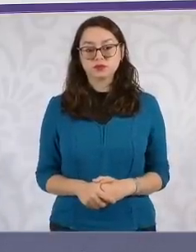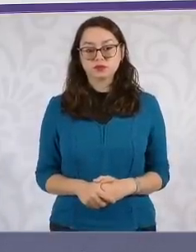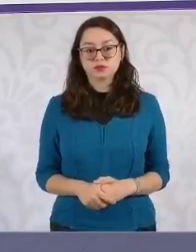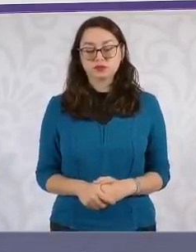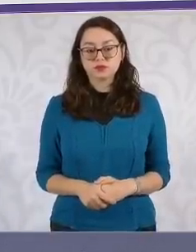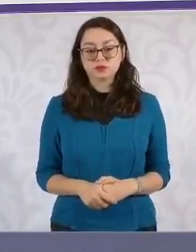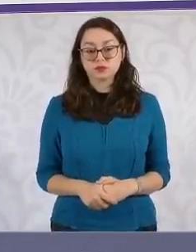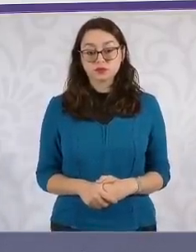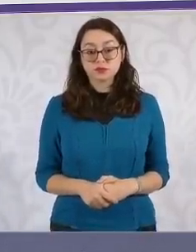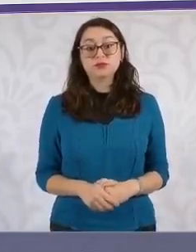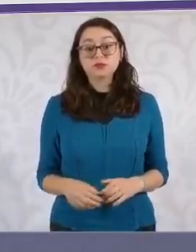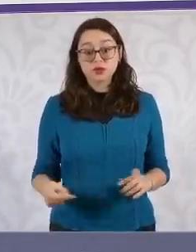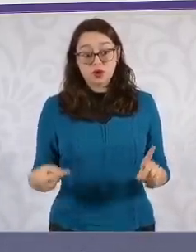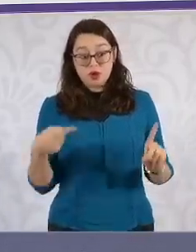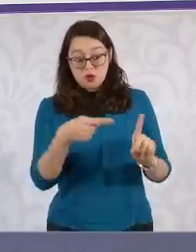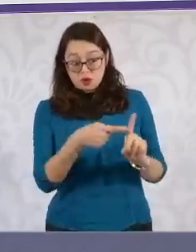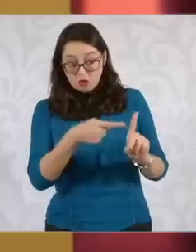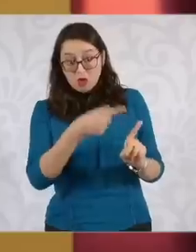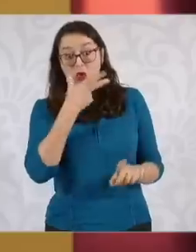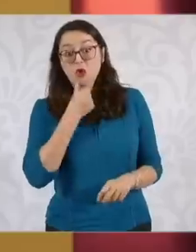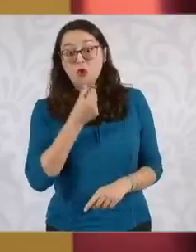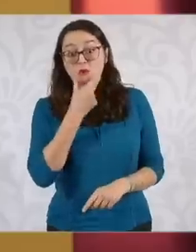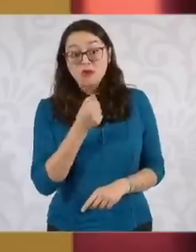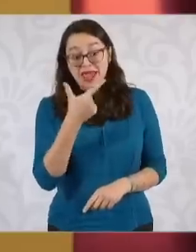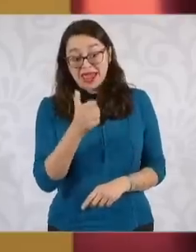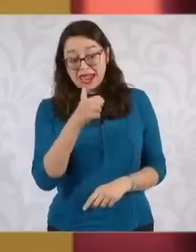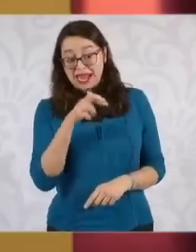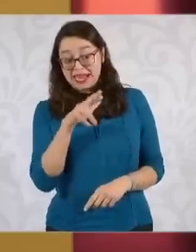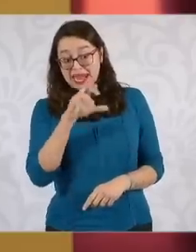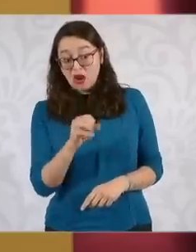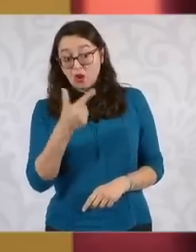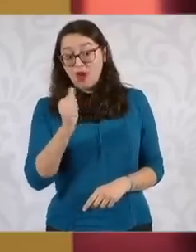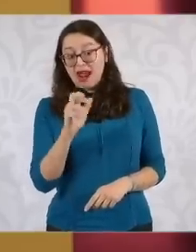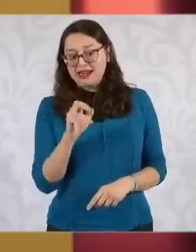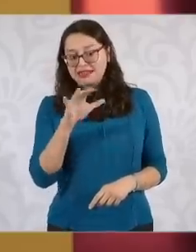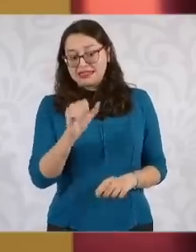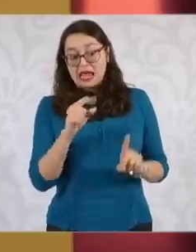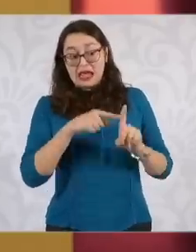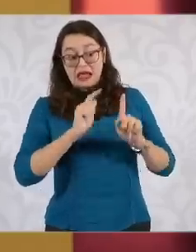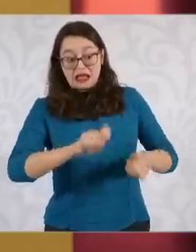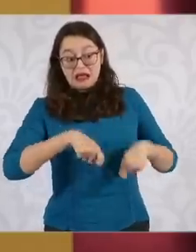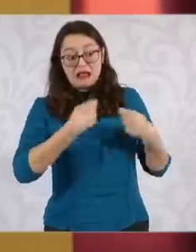desempeñaba Genaro García Luna el responsable Federal de seguridad pública la relación de fuerza